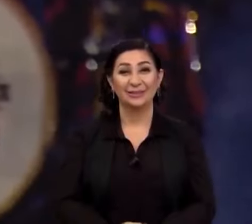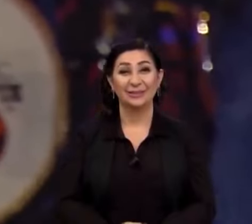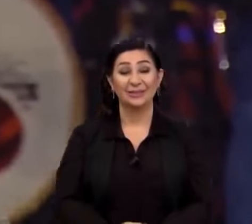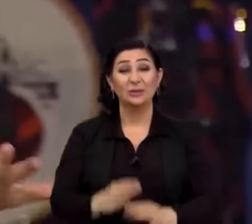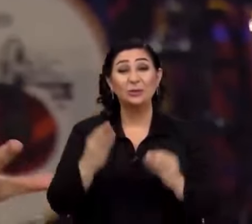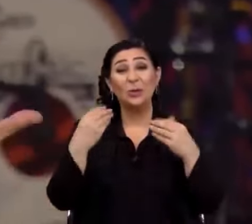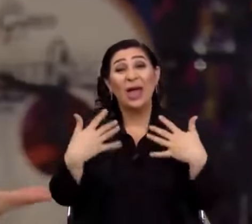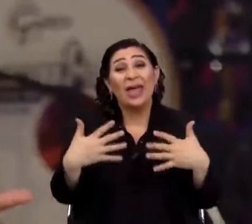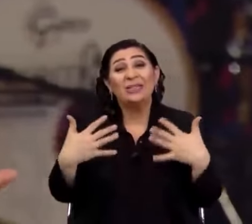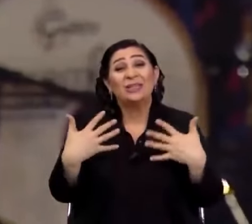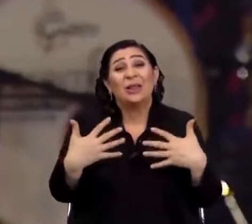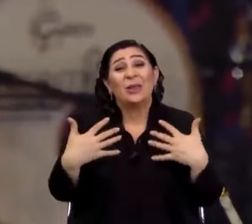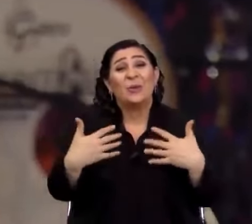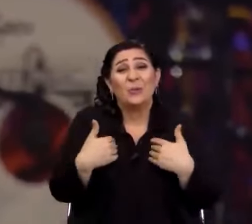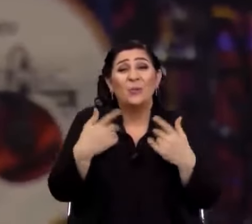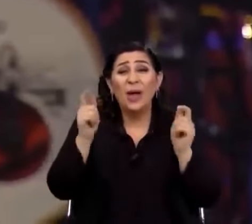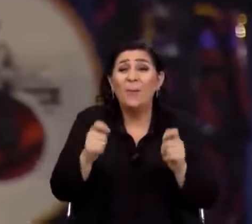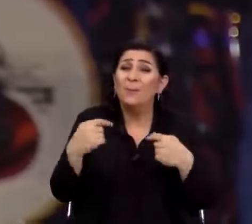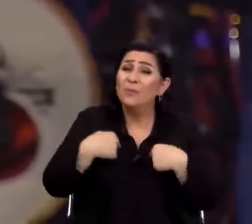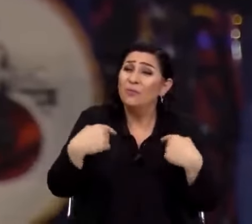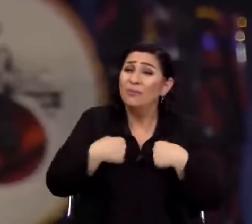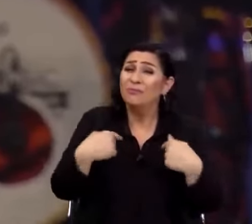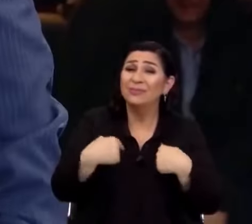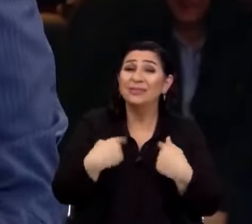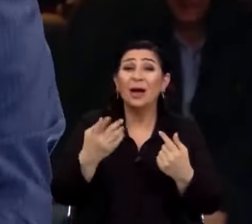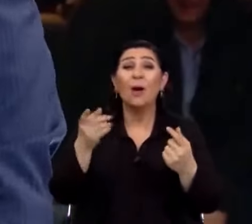heyecanlanıyorum Ben niye hep bana bunu yaptırıyorsunuz detone olacaksın çok